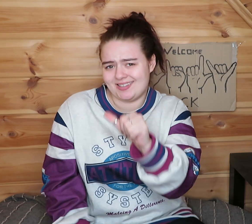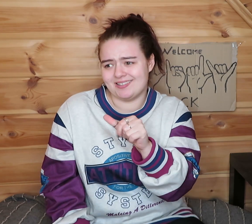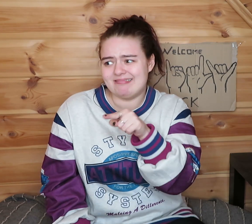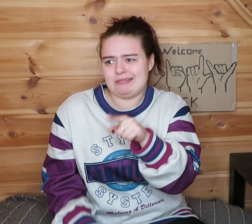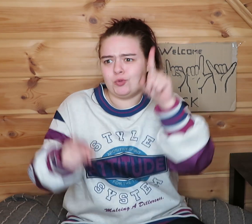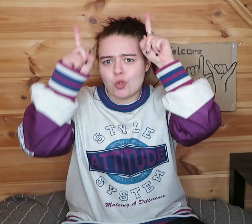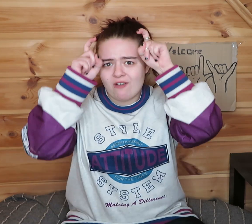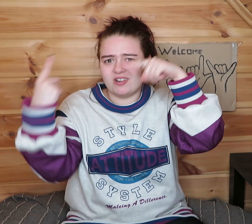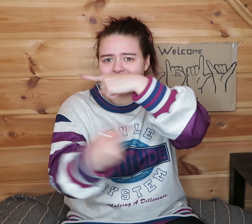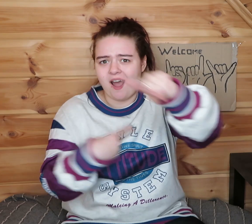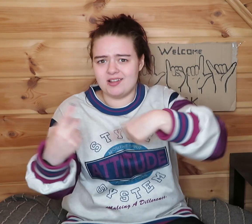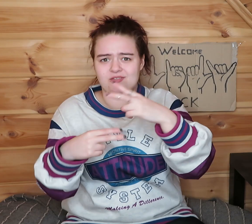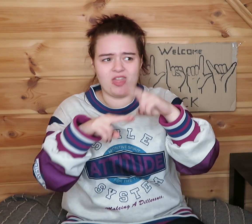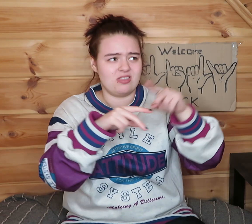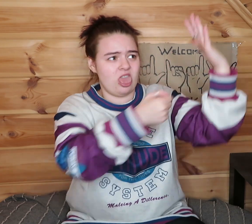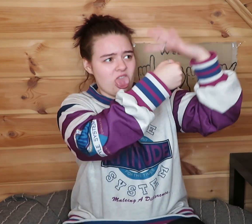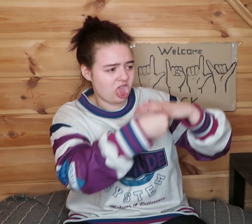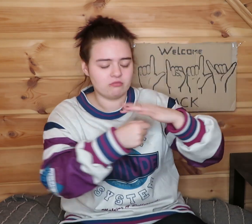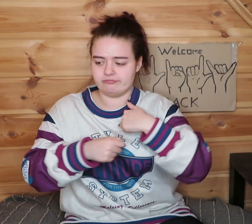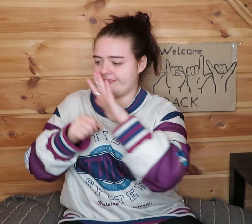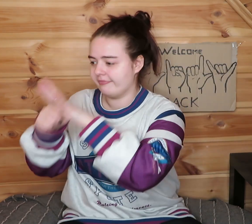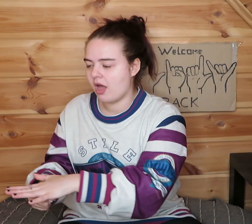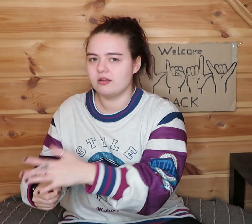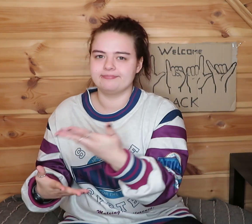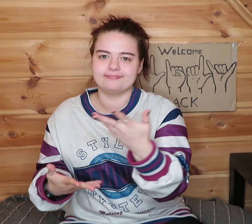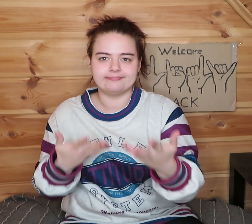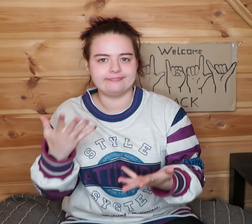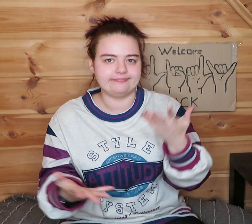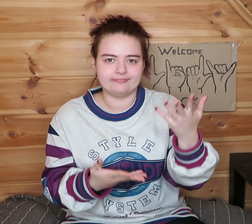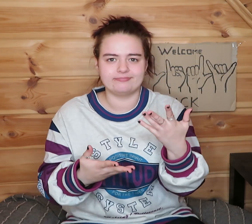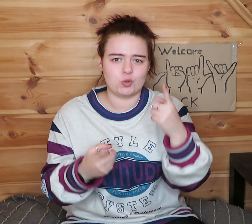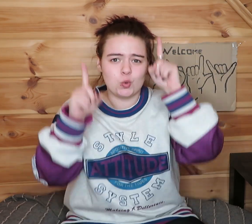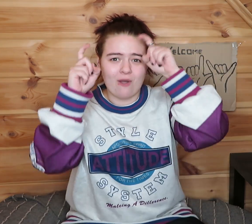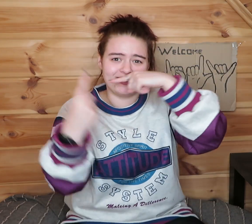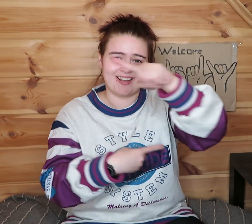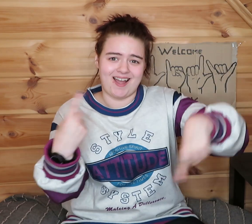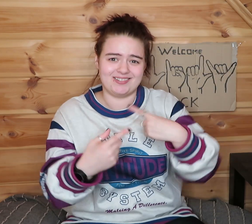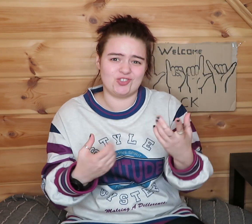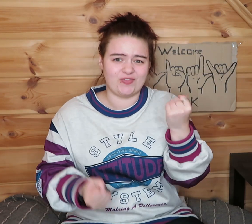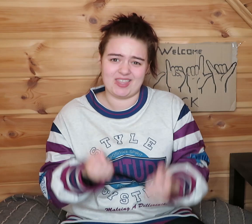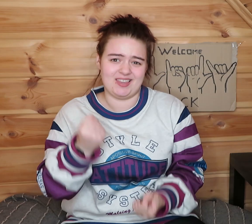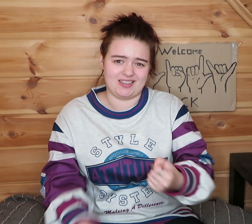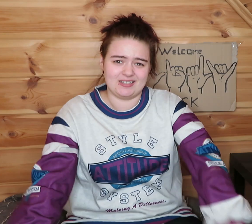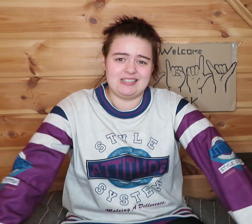Das ist sonst ein Teufelskreis. Die Person wird unterdrückt und diese unterdrückt andere wieder usw. Ein Teufelskreis....schwierig.